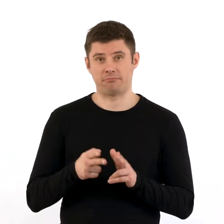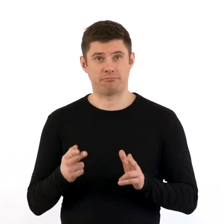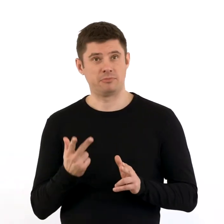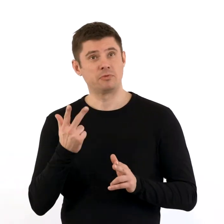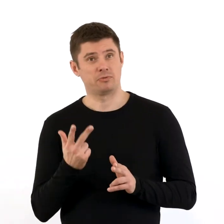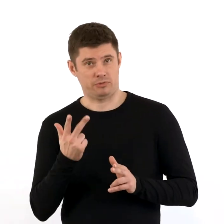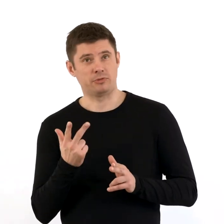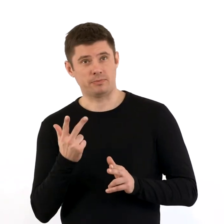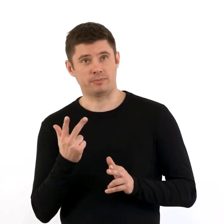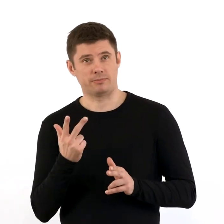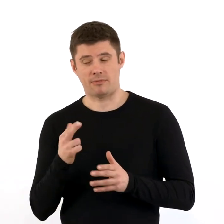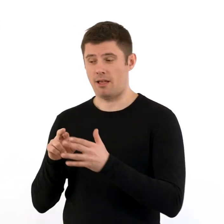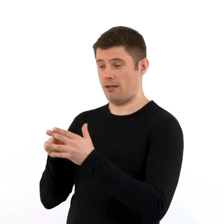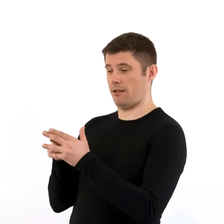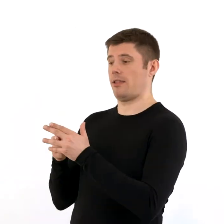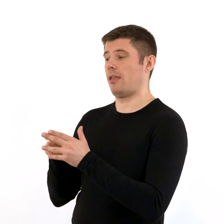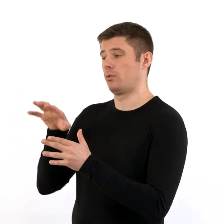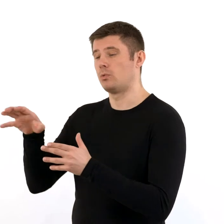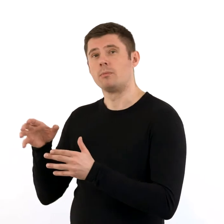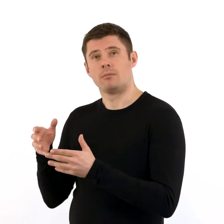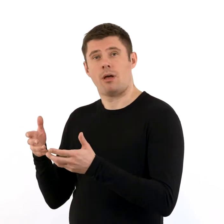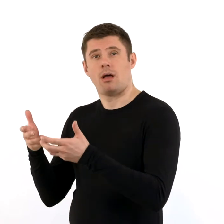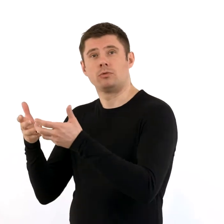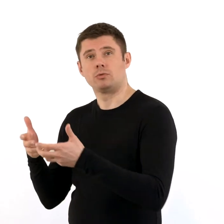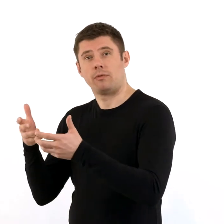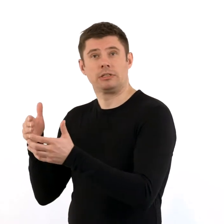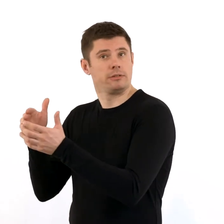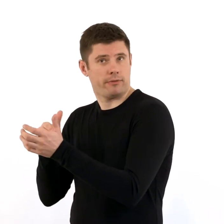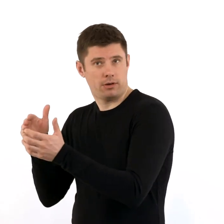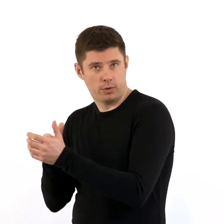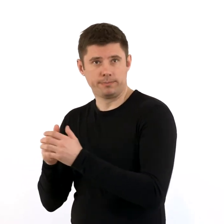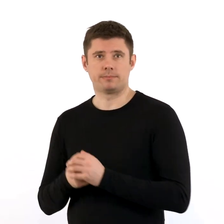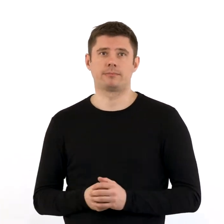Krok 3. Rejestracja w ewidencji stowarzyszeń zwykłych